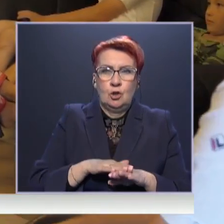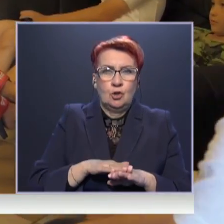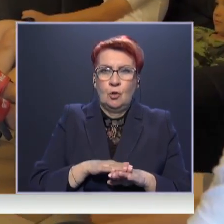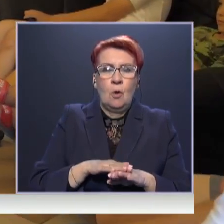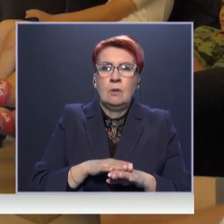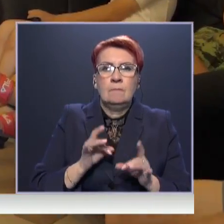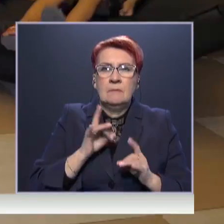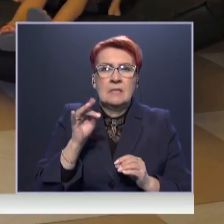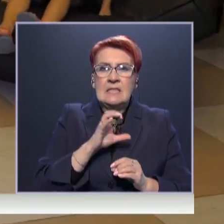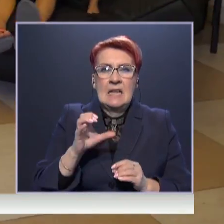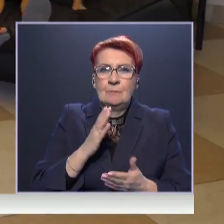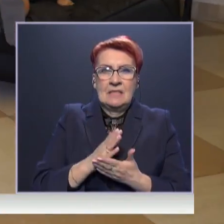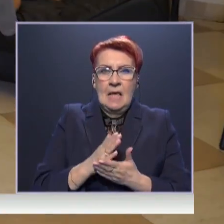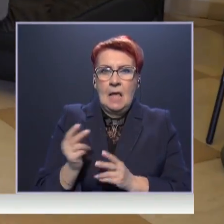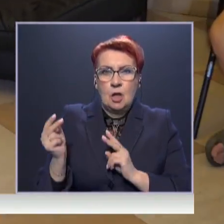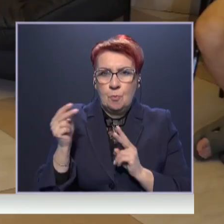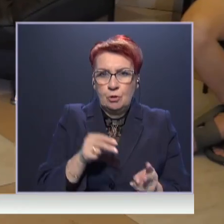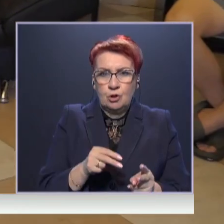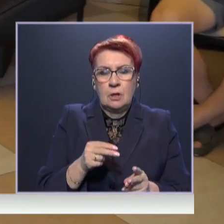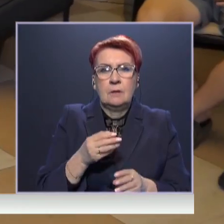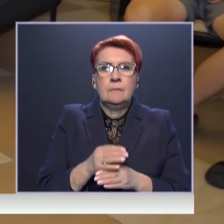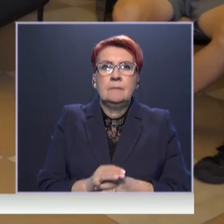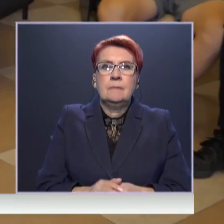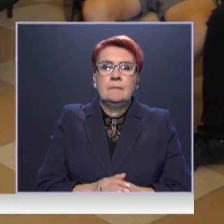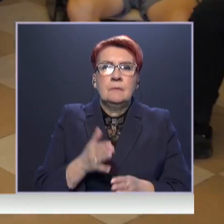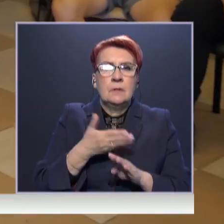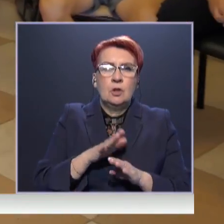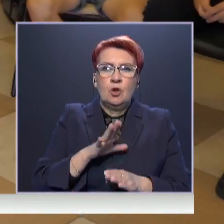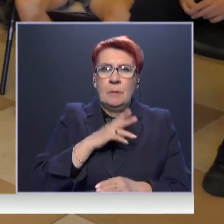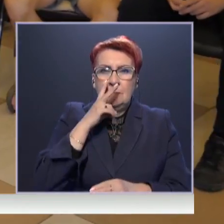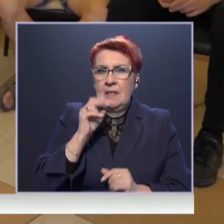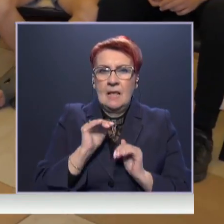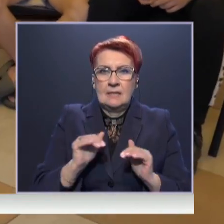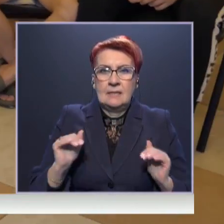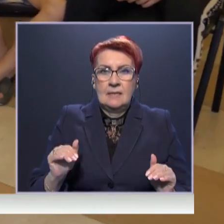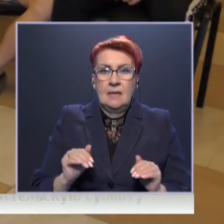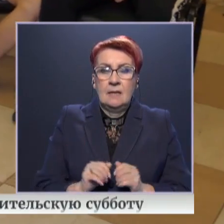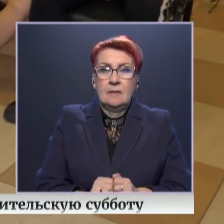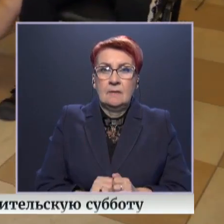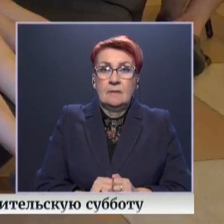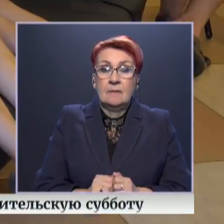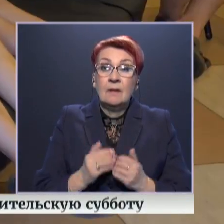приезжали тяжело было смотреть на деток но детки Очень